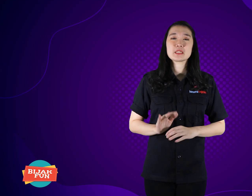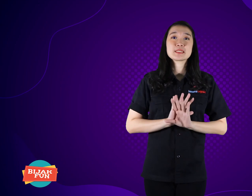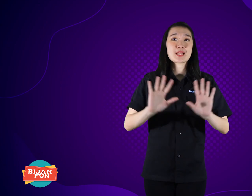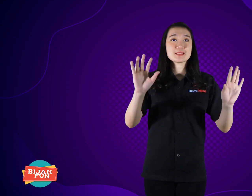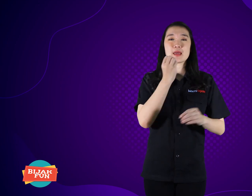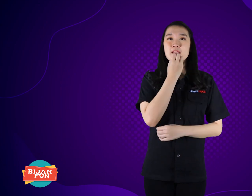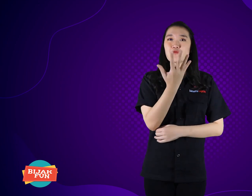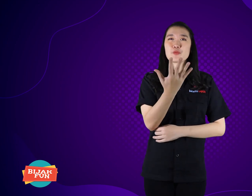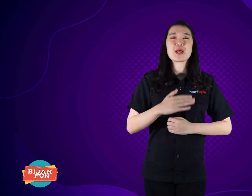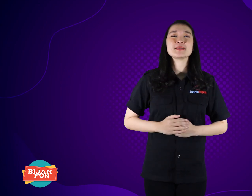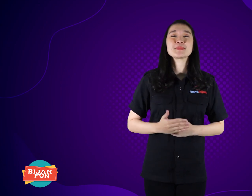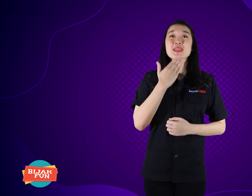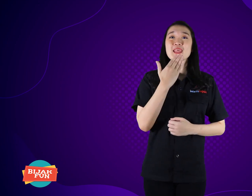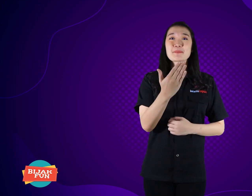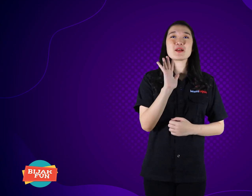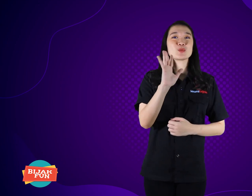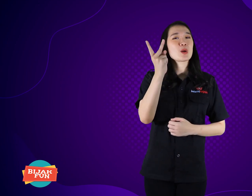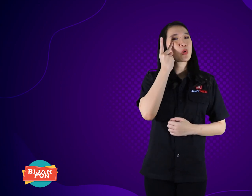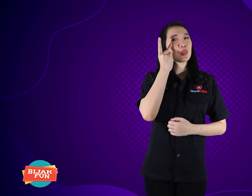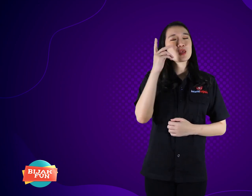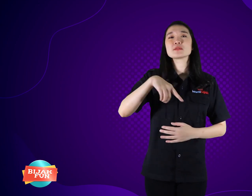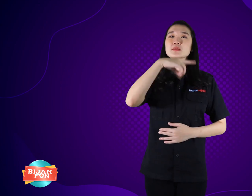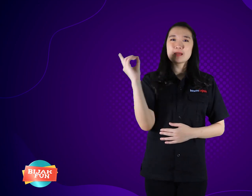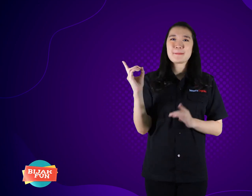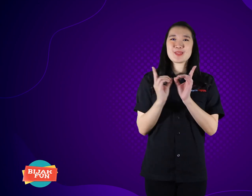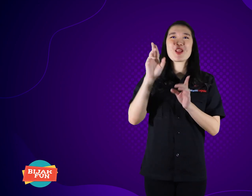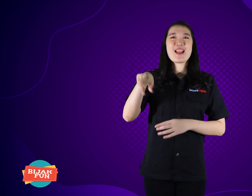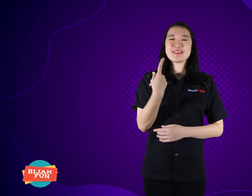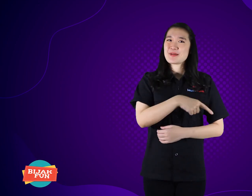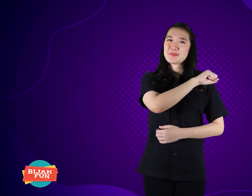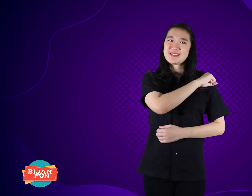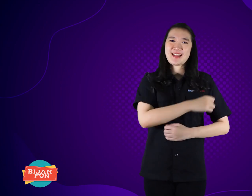sekian informasi, terima kasih udah menonton dan sampai ketemu lagi di KamiBijak.